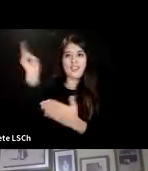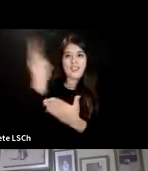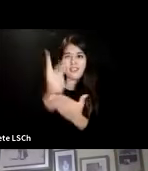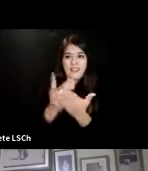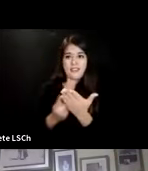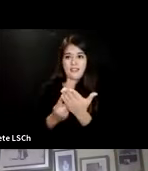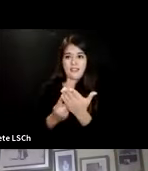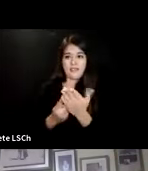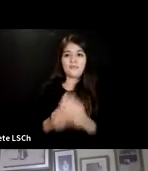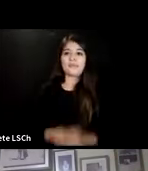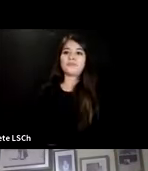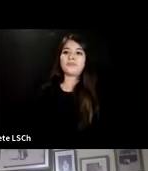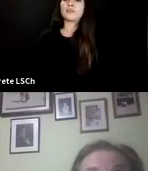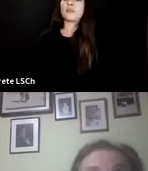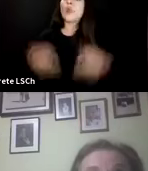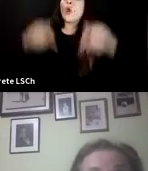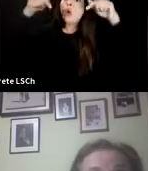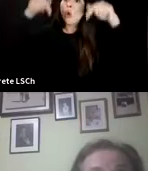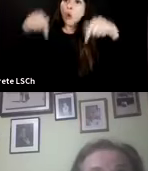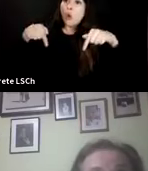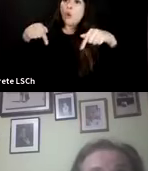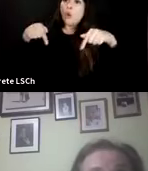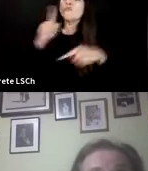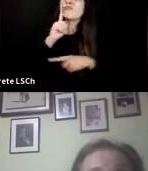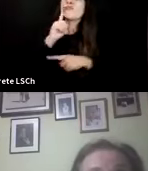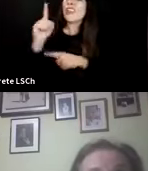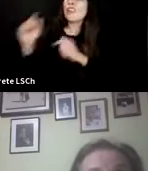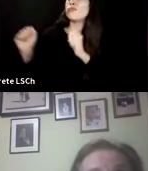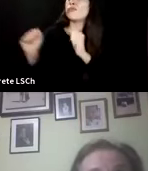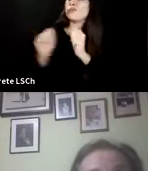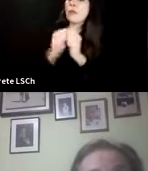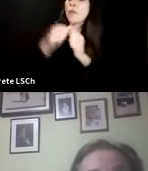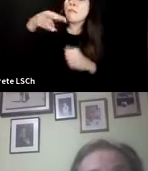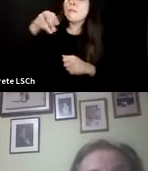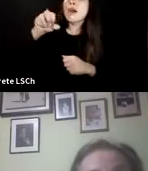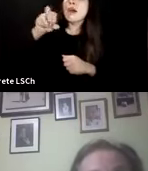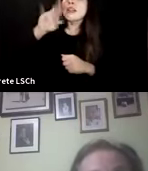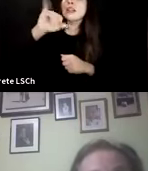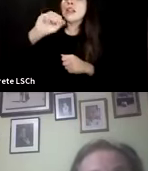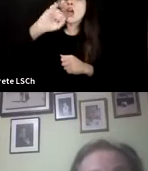Hoy tendremos con nosotros a María José Navia, escritora.